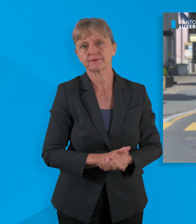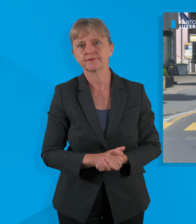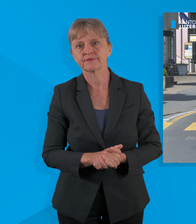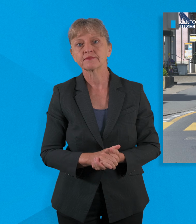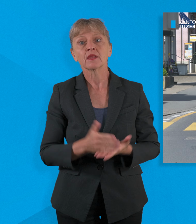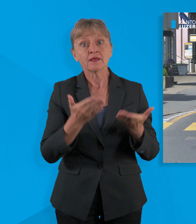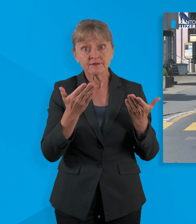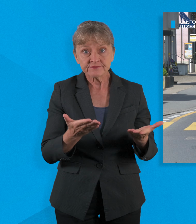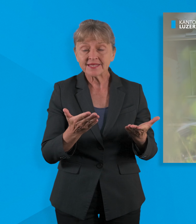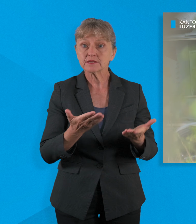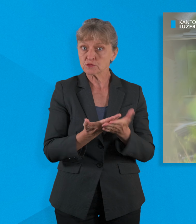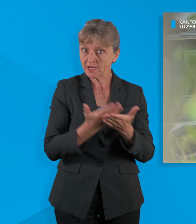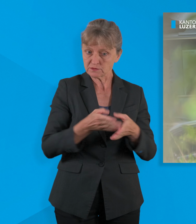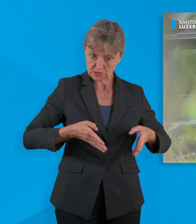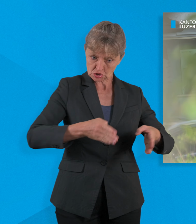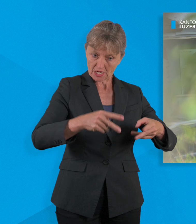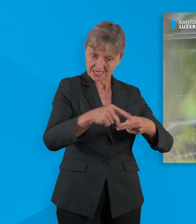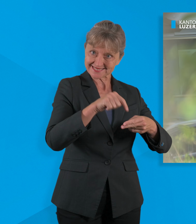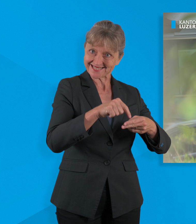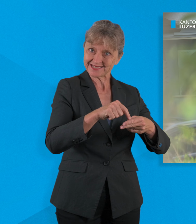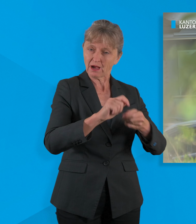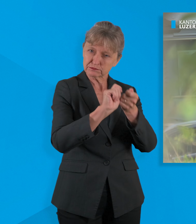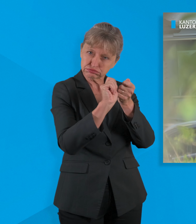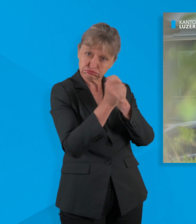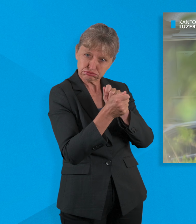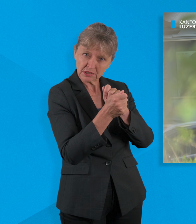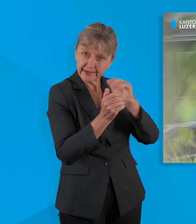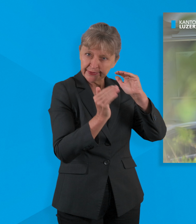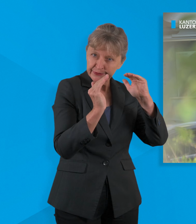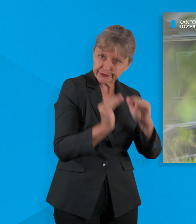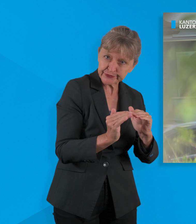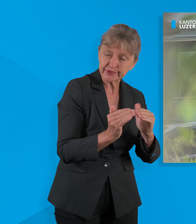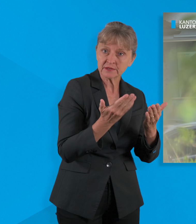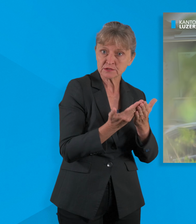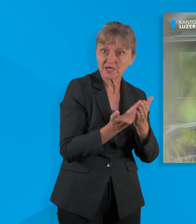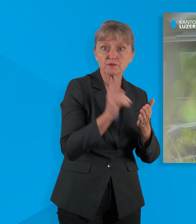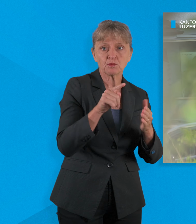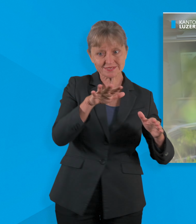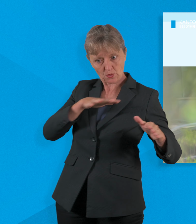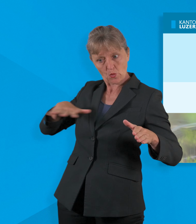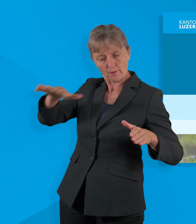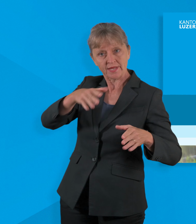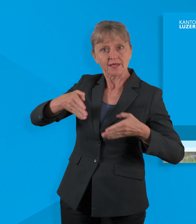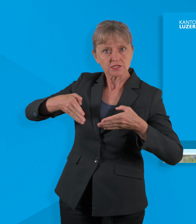Verändert man die Leistungsfähigkeit der Strassen auf einzelnen Abschnitten, muss dies im umliegenden Strassennetz,